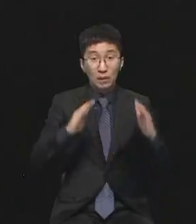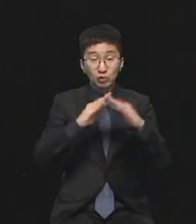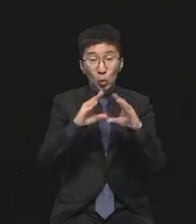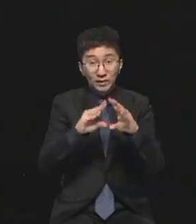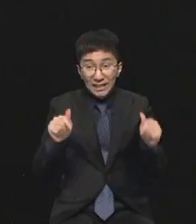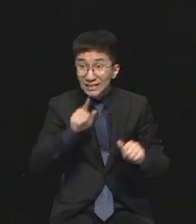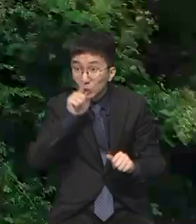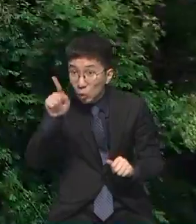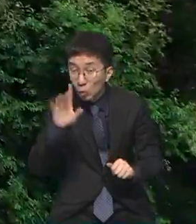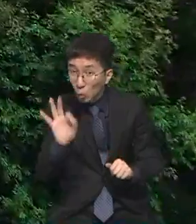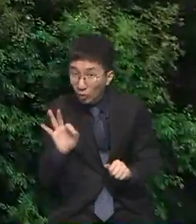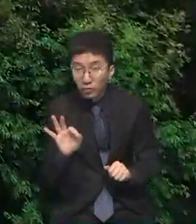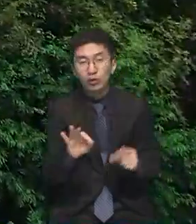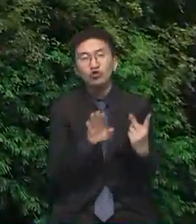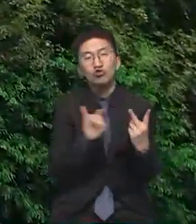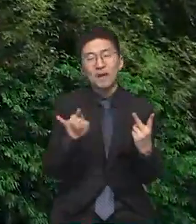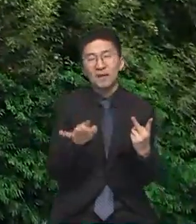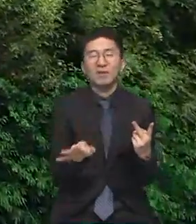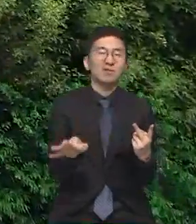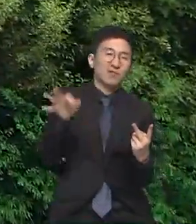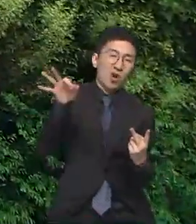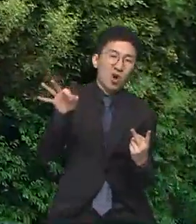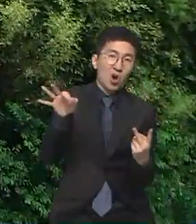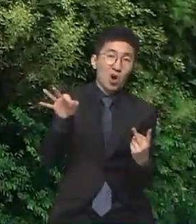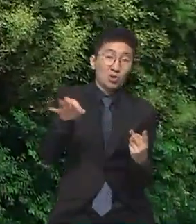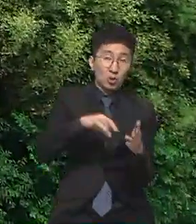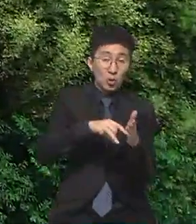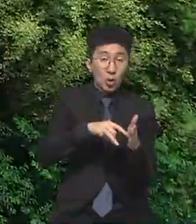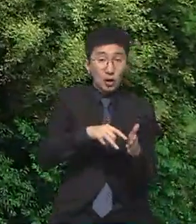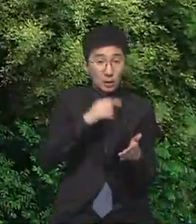2억 원 정도에서 16억 원대로 대폭 늘었습니다.